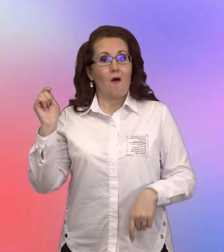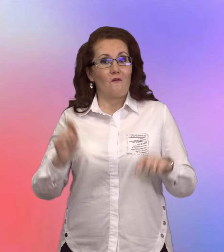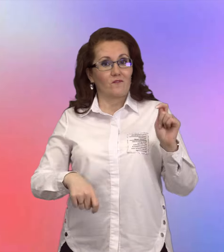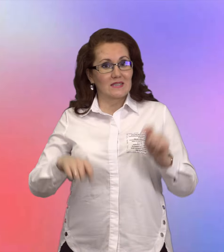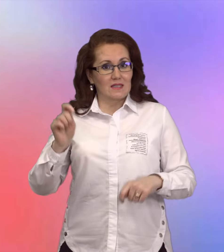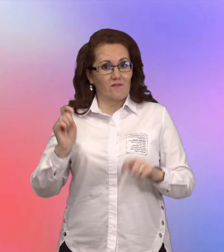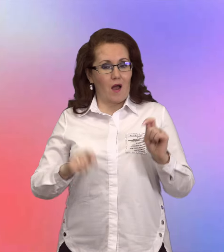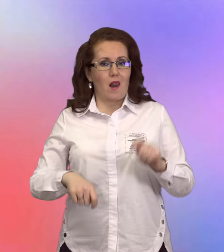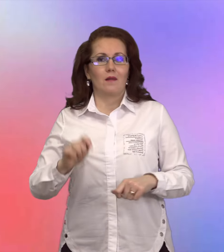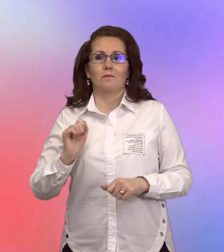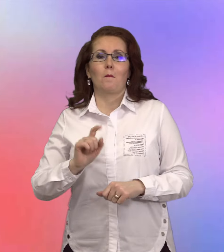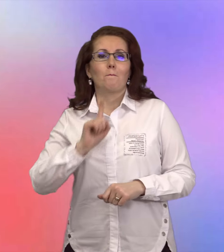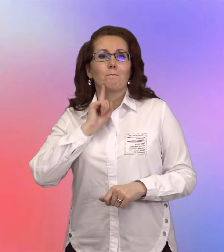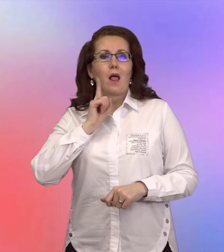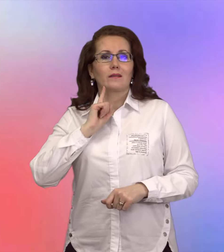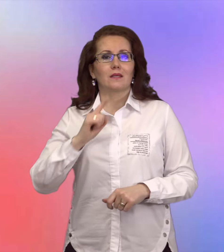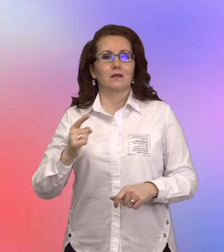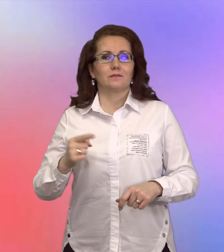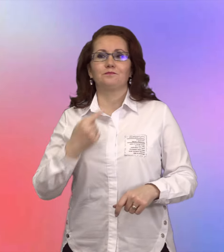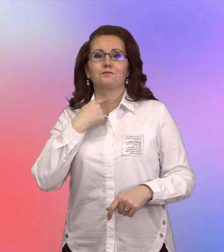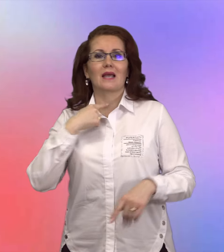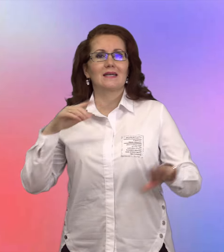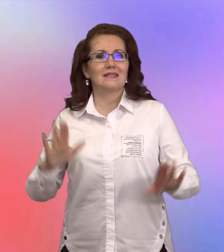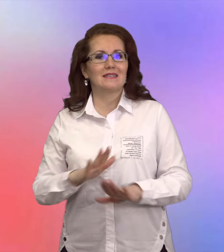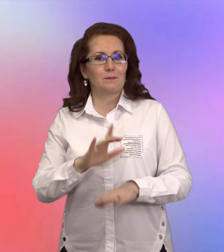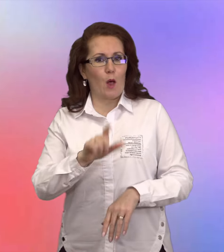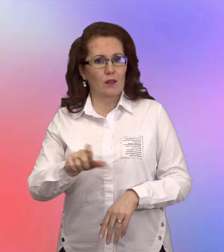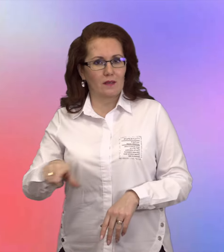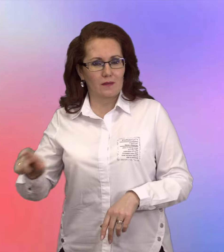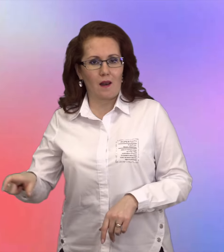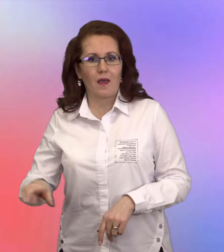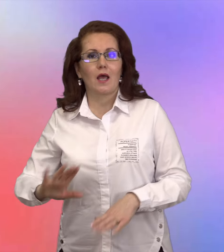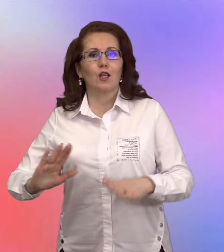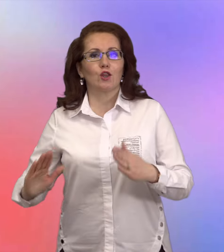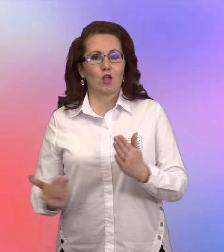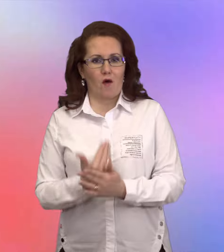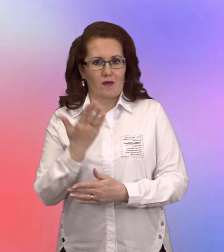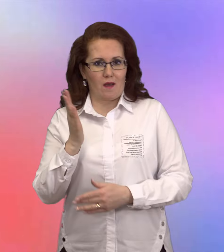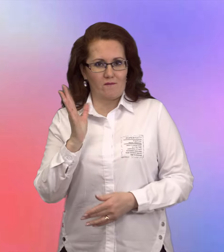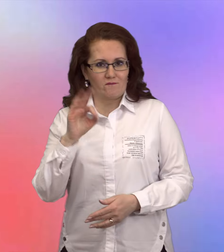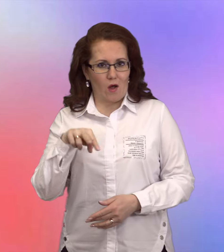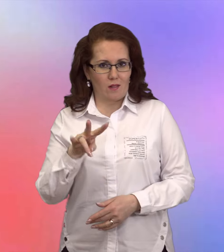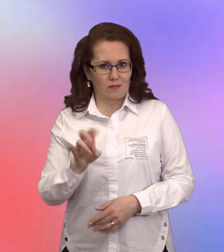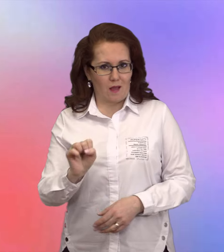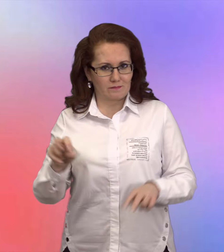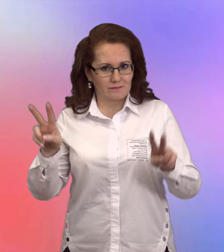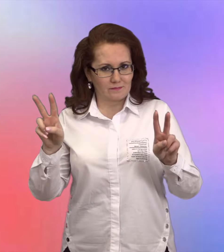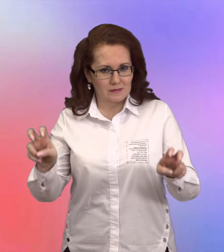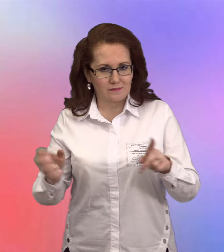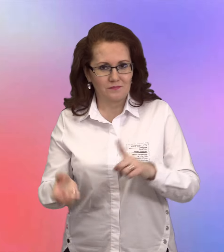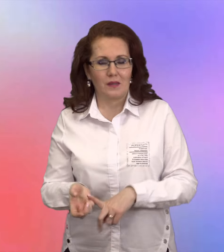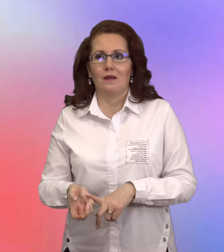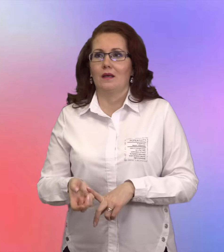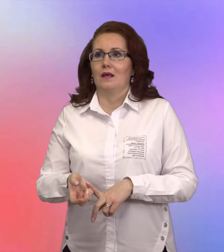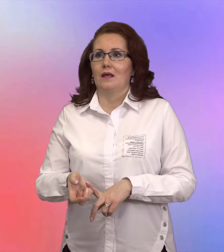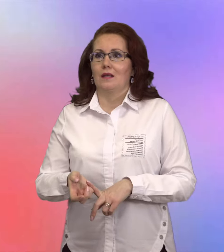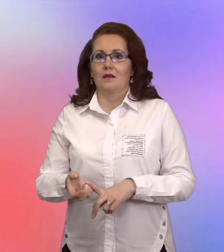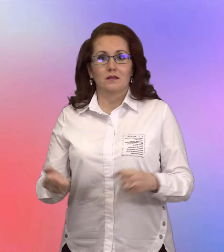такие как Фестиваль молодых исполнителей "Новая волна".